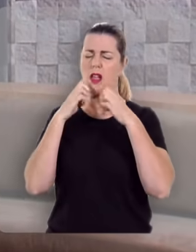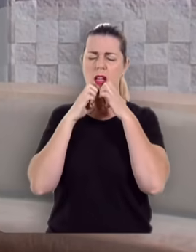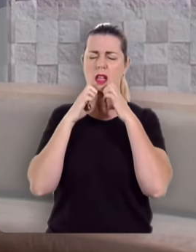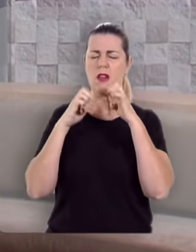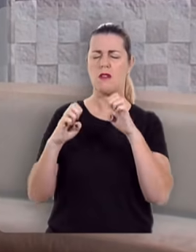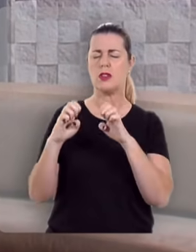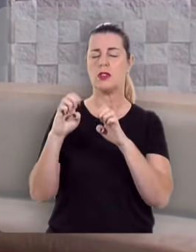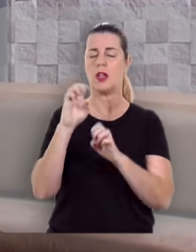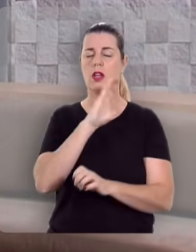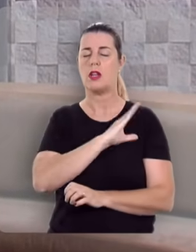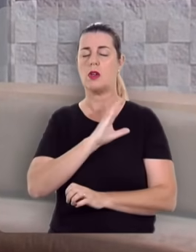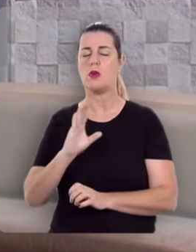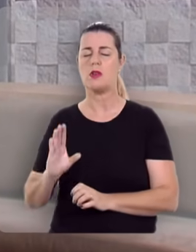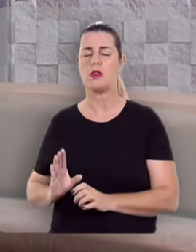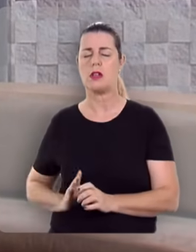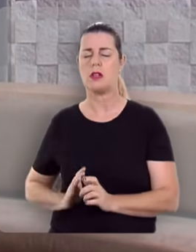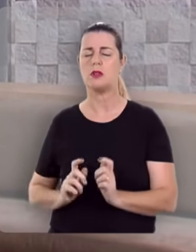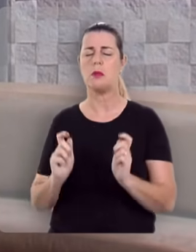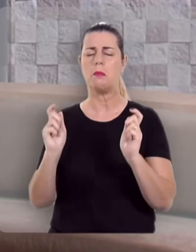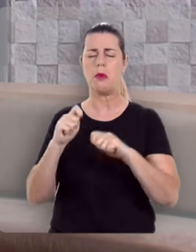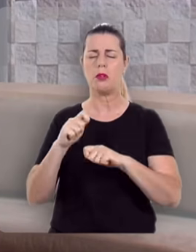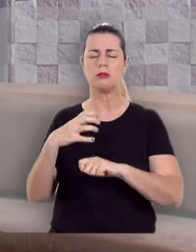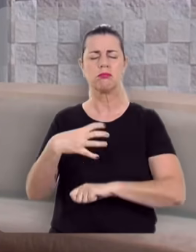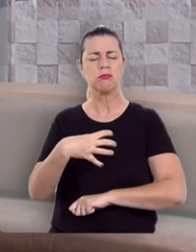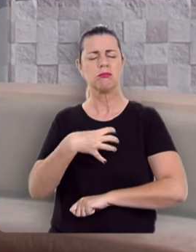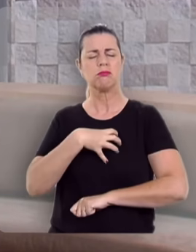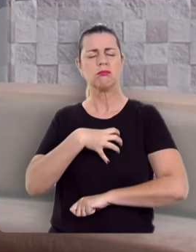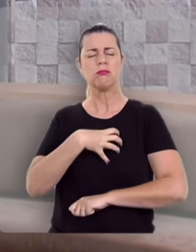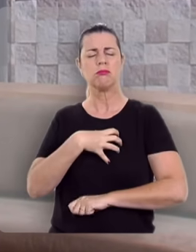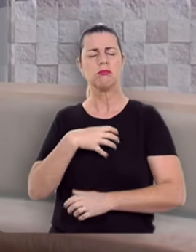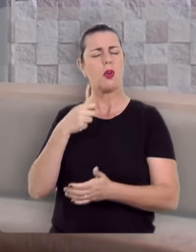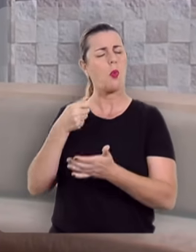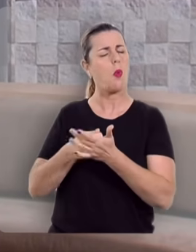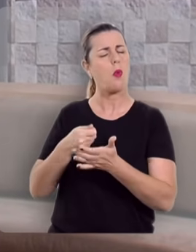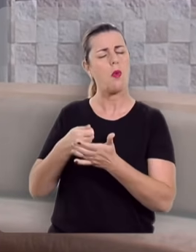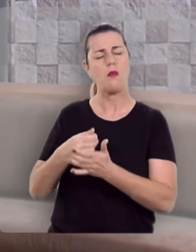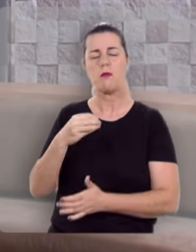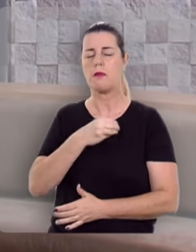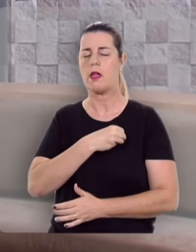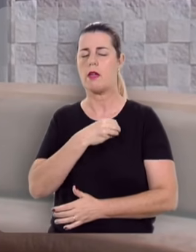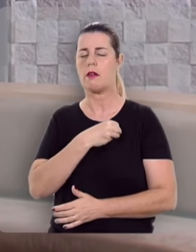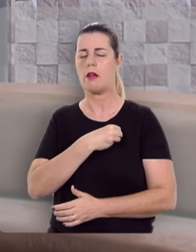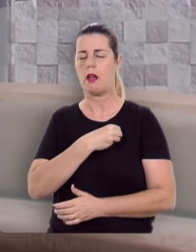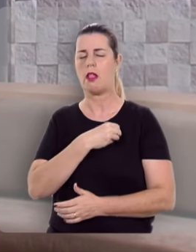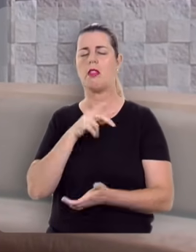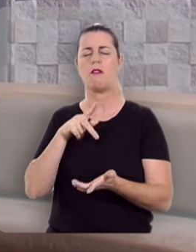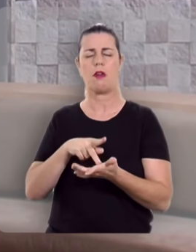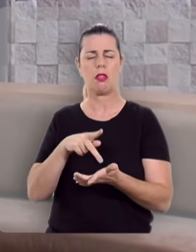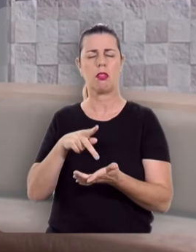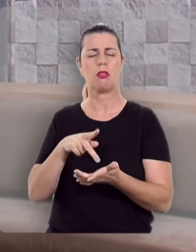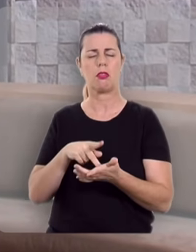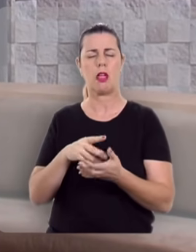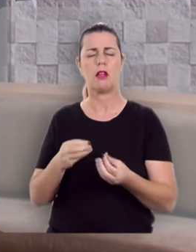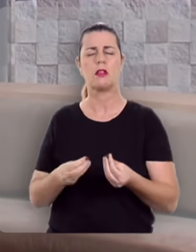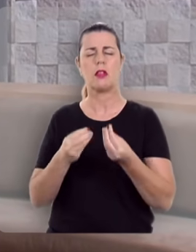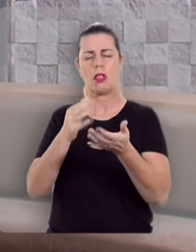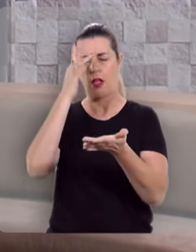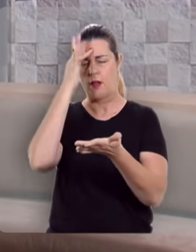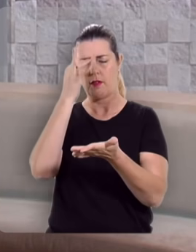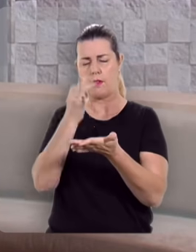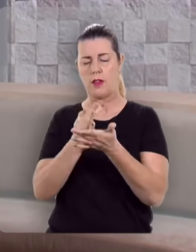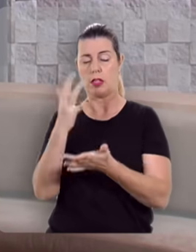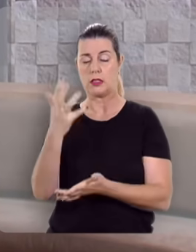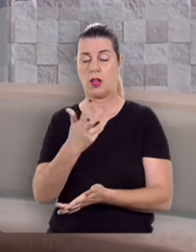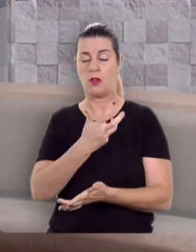de Cristo trazendo a eles o convencimento do pecado dando a eles a fé Salvadora e dando a